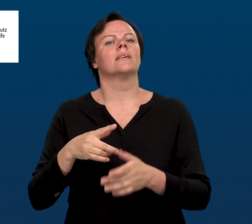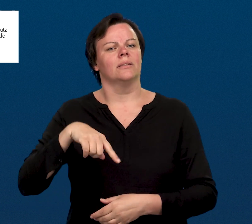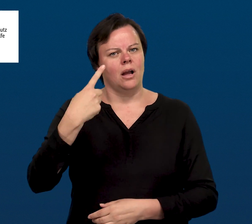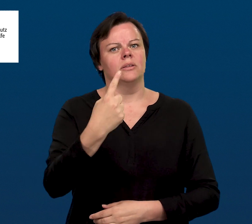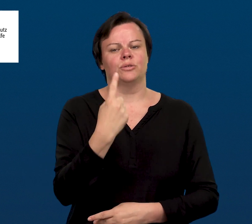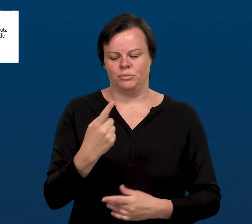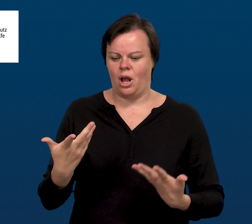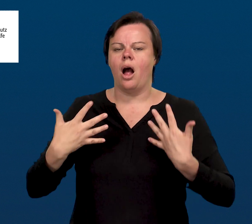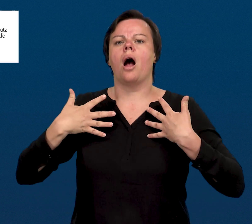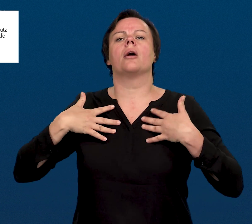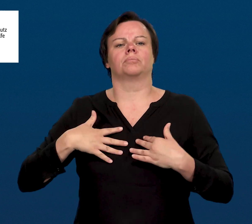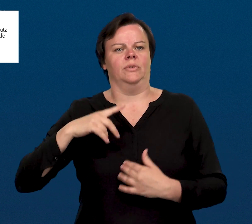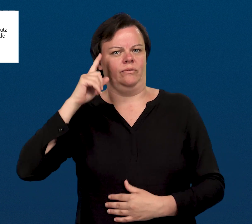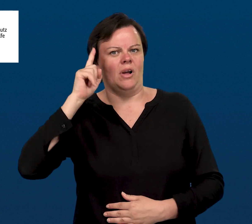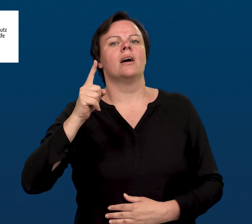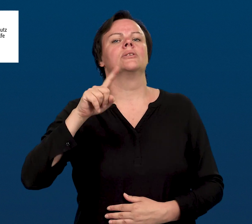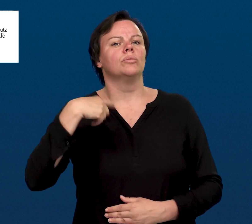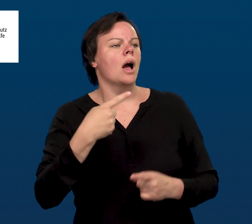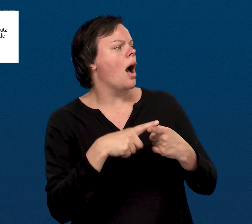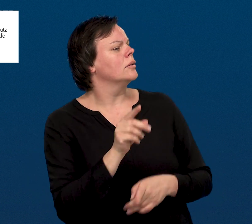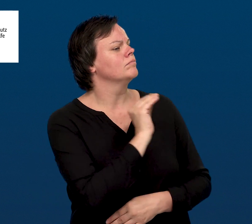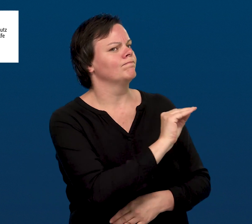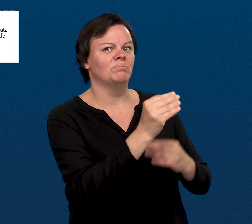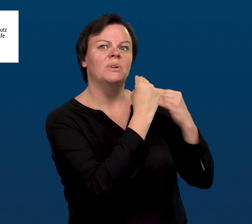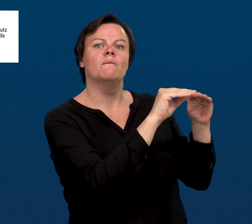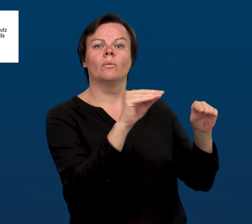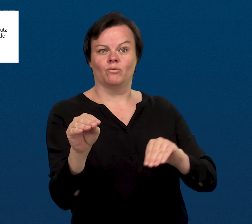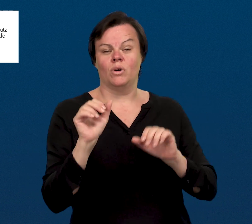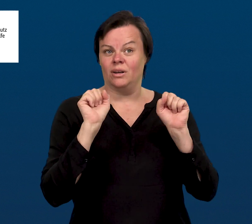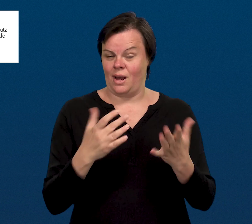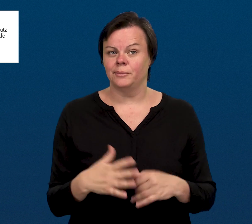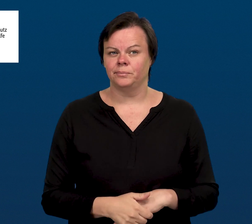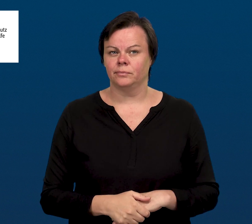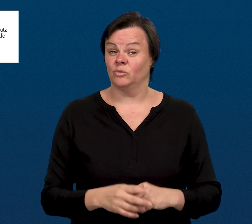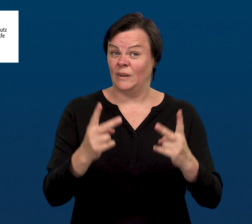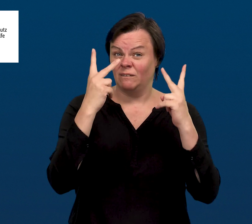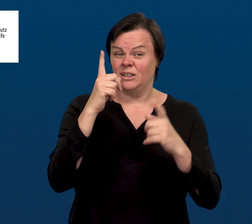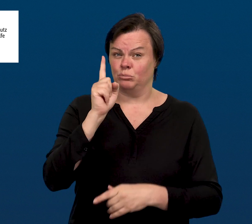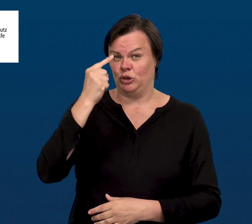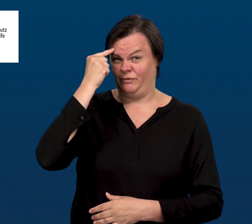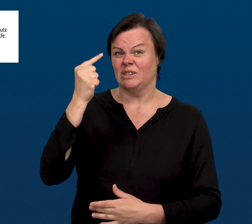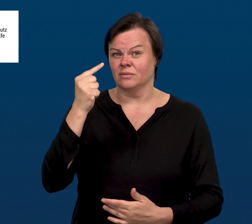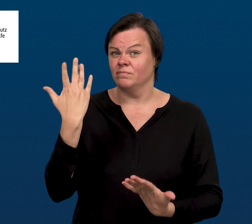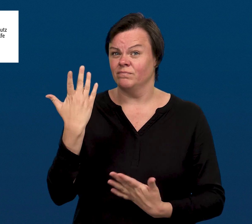So können Sie sich darauf einstellen und auch andere darüber informieren. Wichtig zu wissen: